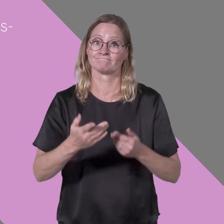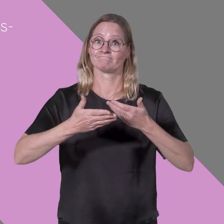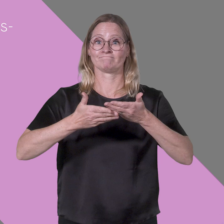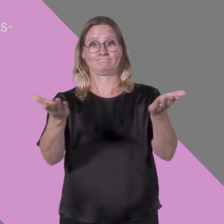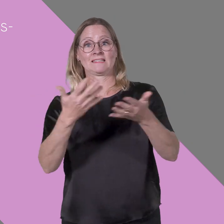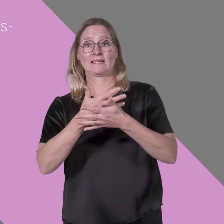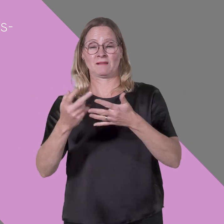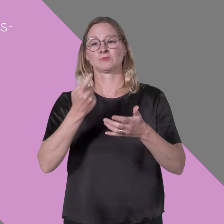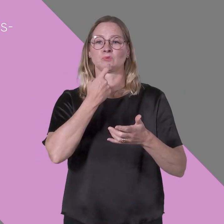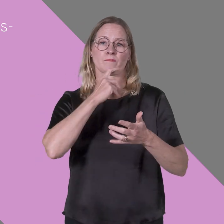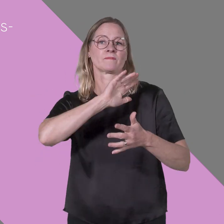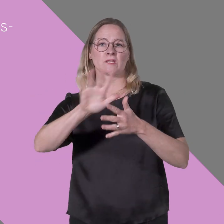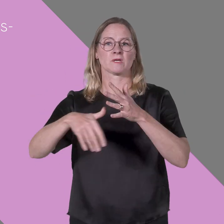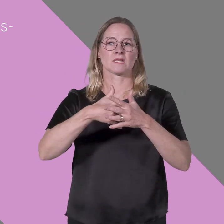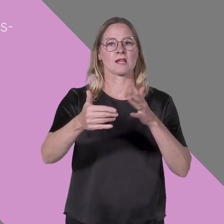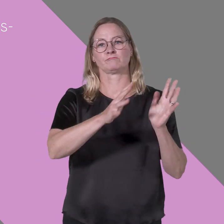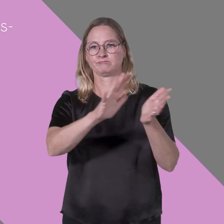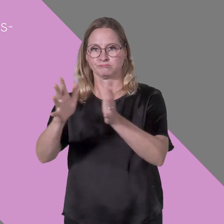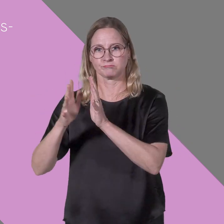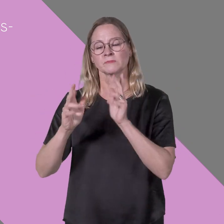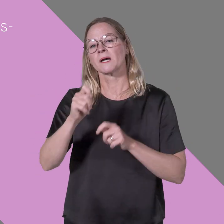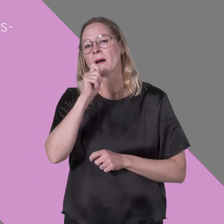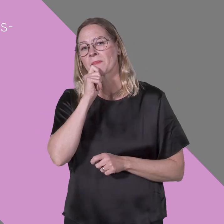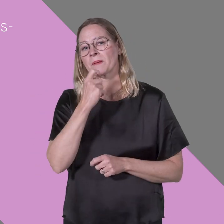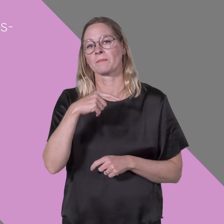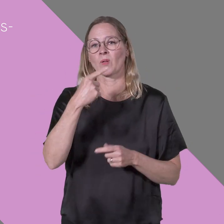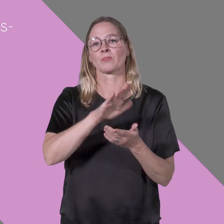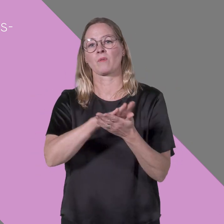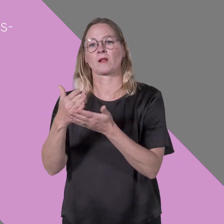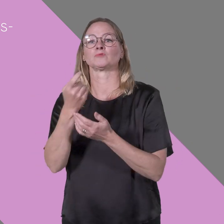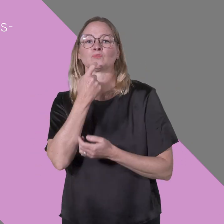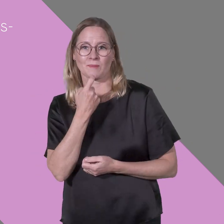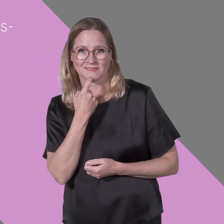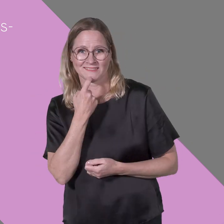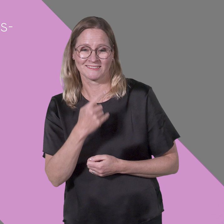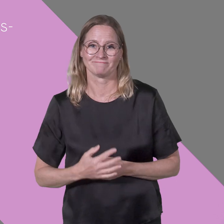Esityskielenä on suomalainen viittomakieli. Näytelmä on myös puhetulkattu suomeksi.